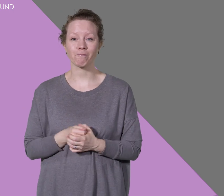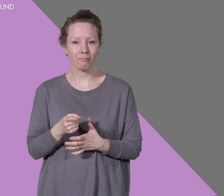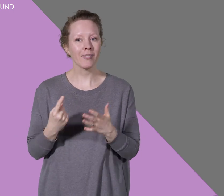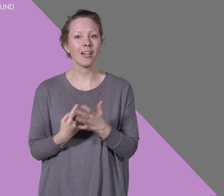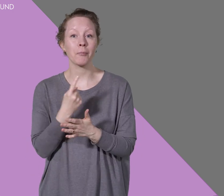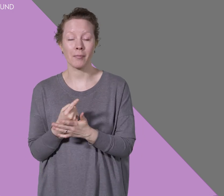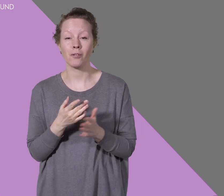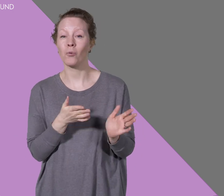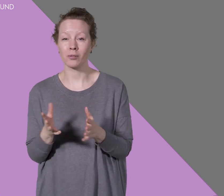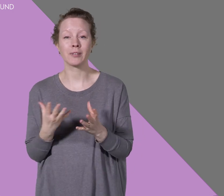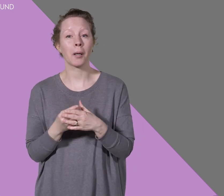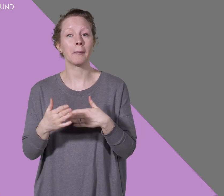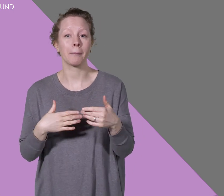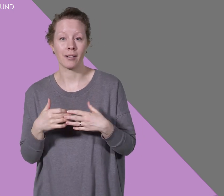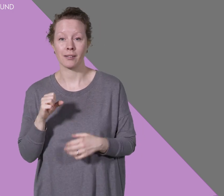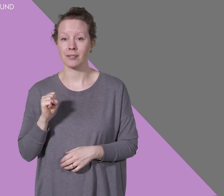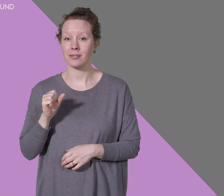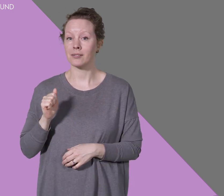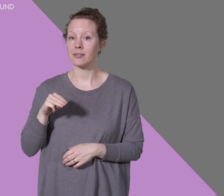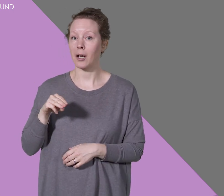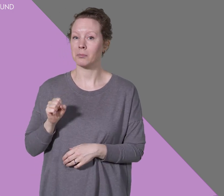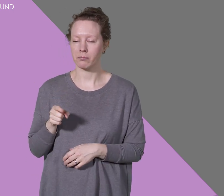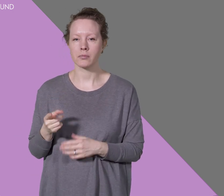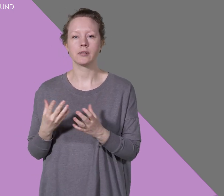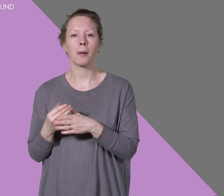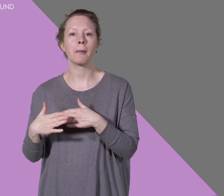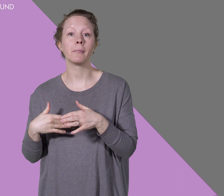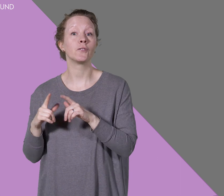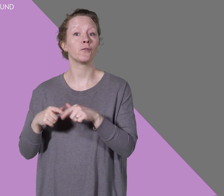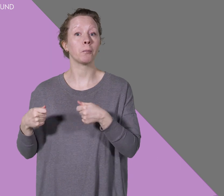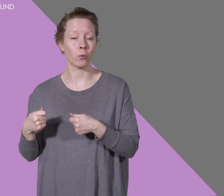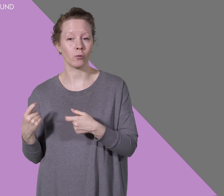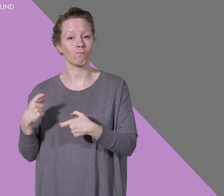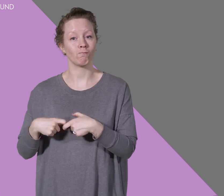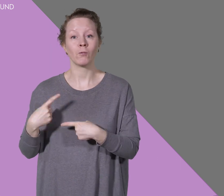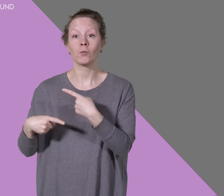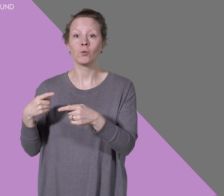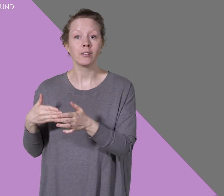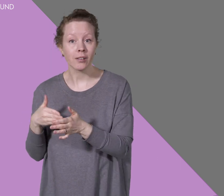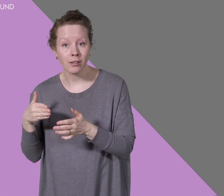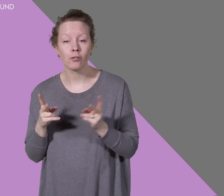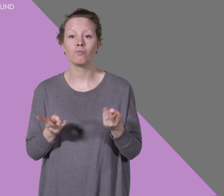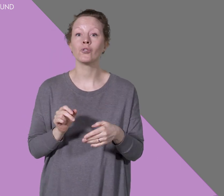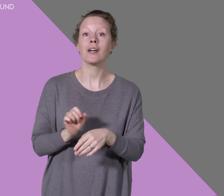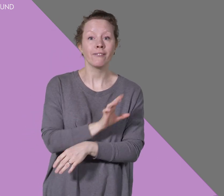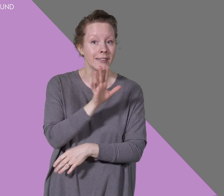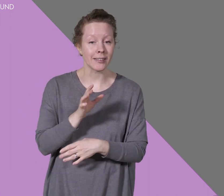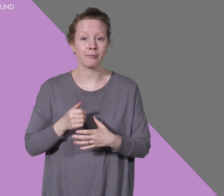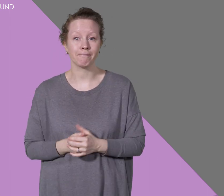Evenemanget ordnas i samarbete med Samarbetsförbundet kring funktionshinder, - SAMS och Finlandssvenska teckenspråkiga rf.